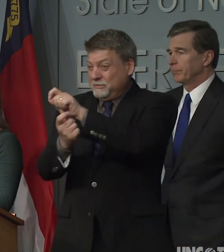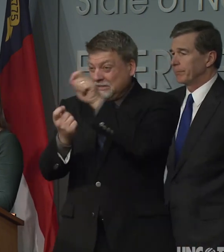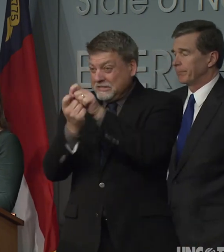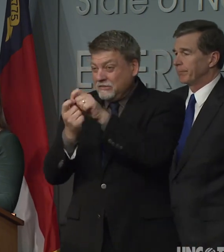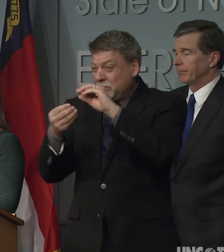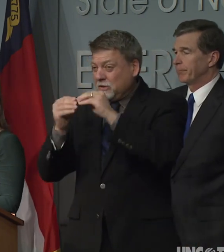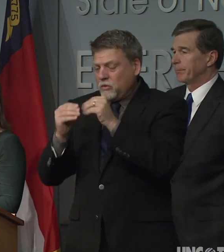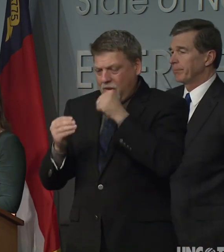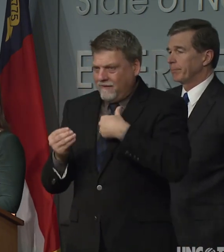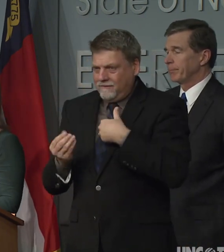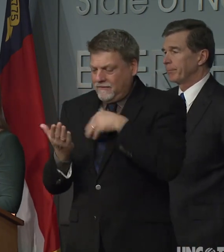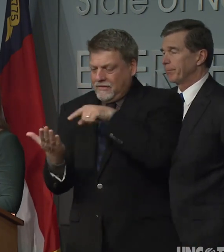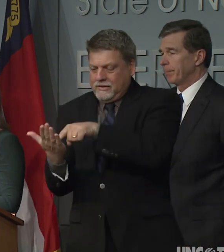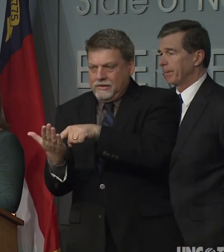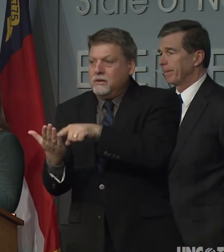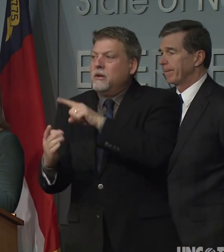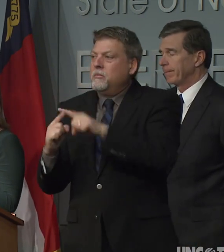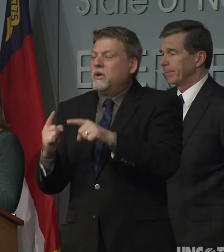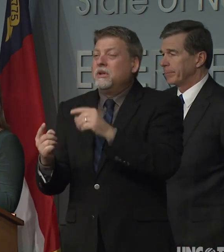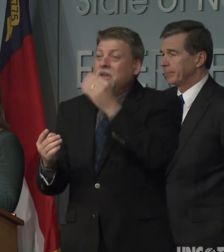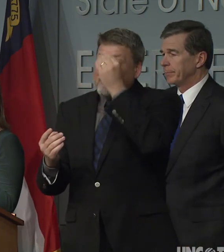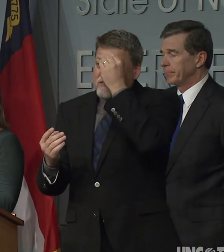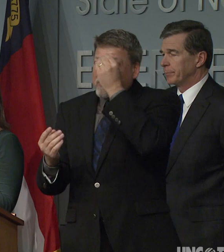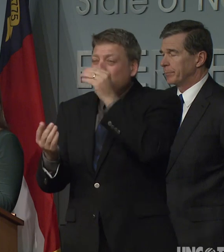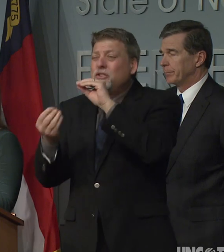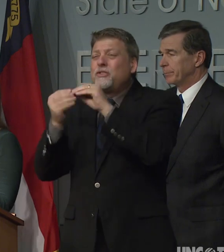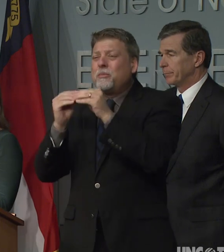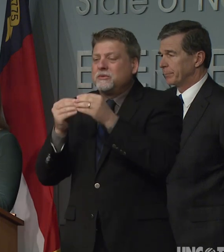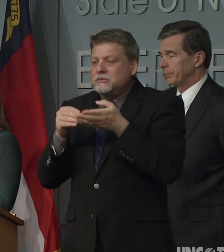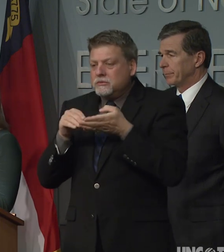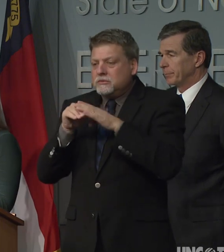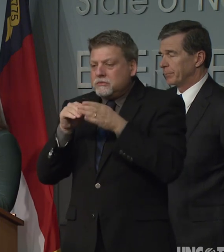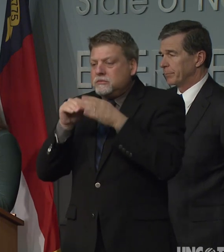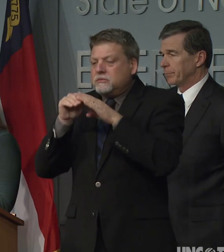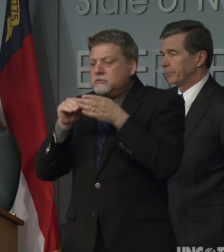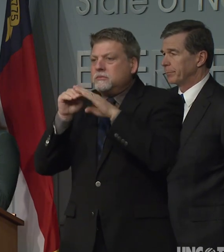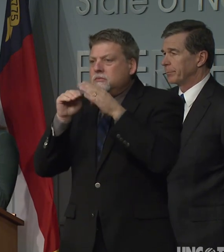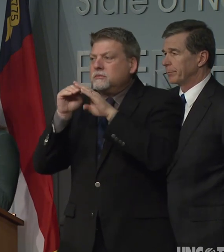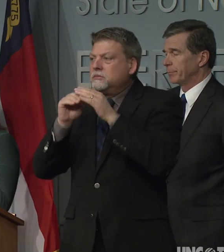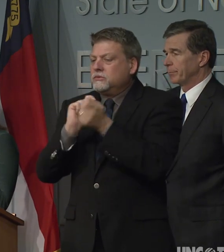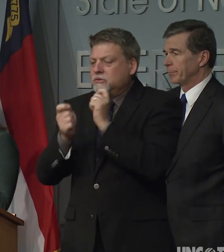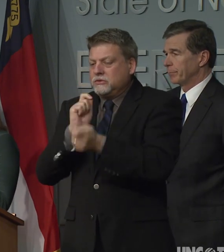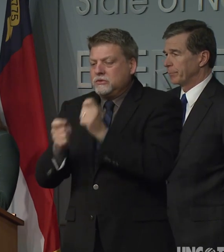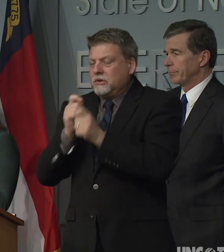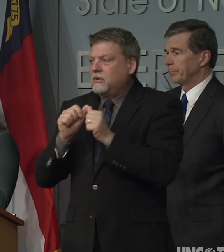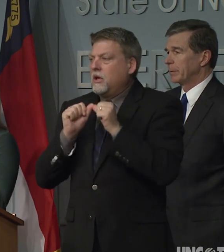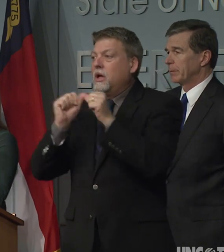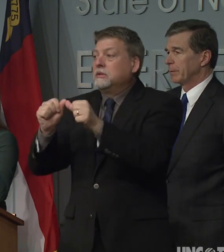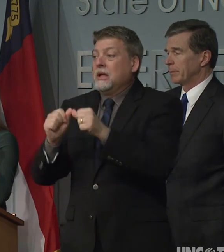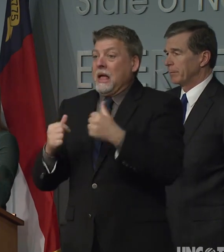yo no tengo en la cifra se enfrente de mí préstamos, actualizando la cifras de eso minutos, cuanto nosotros